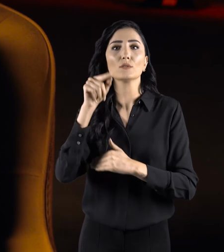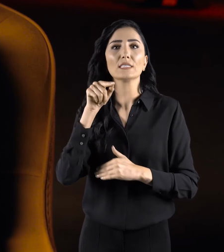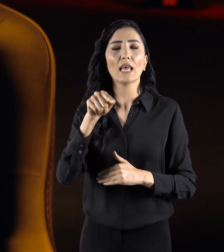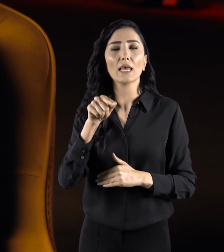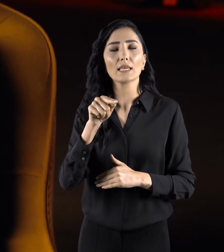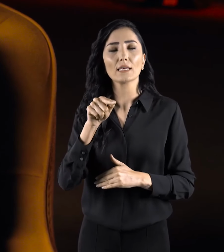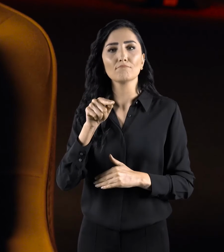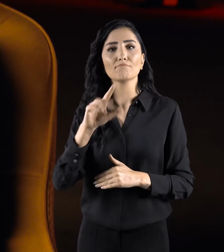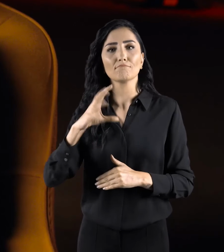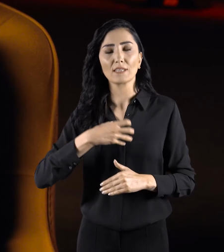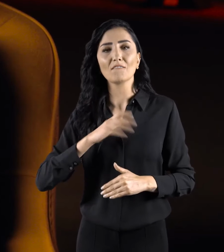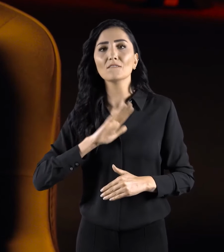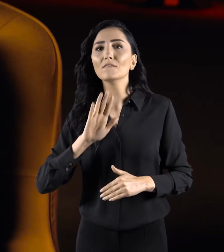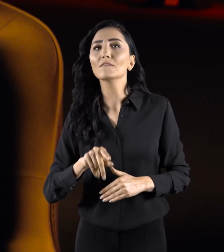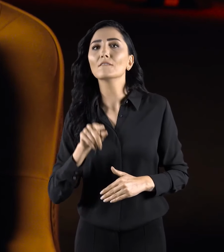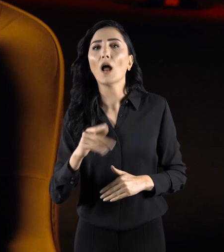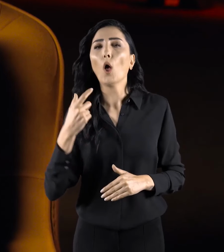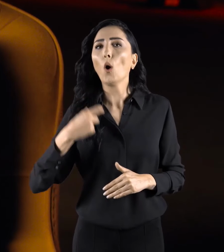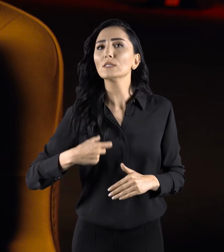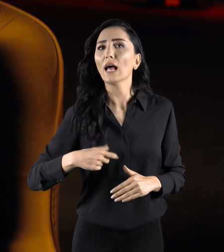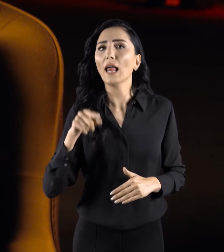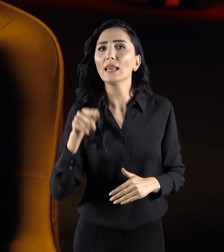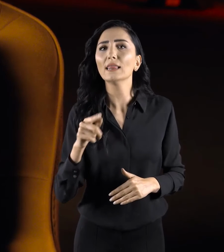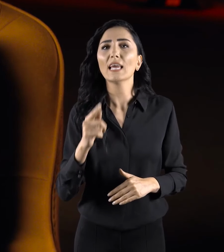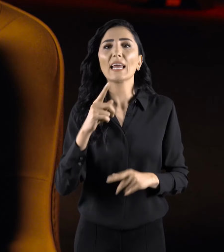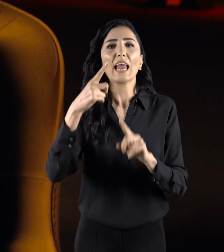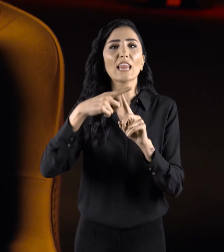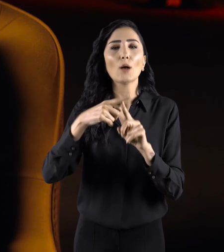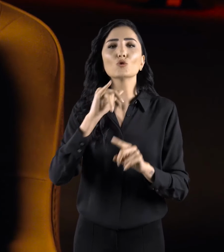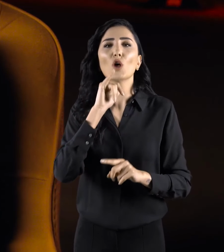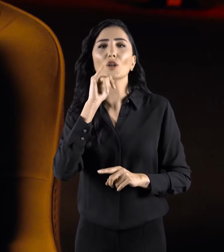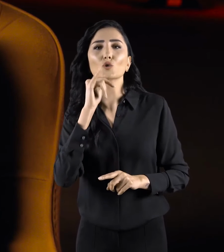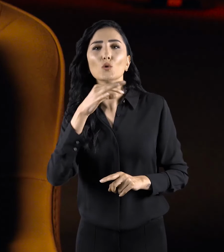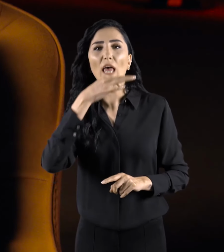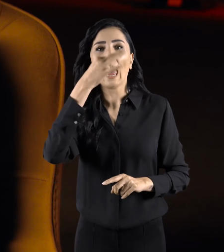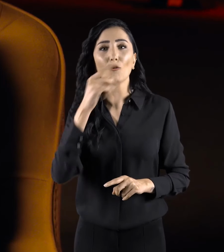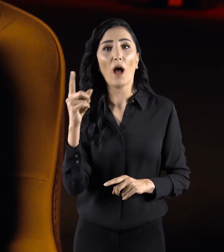açısından yüksek bir düzeye sahip. Özellikle temmuz ağustos eylül aylarında